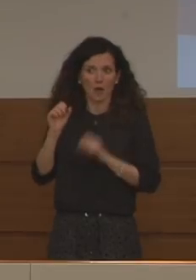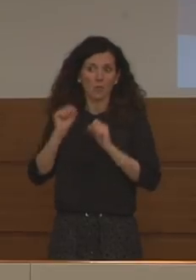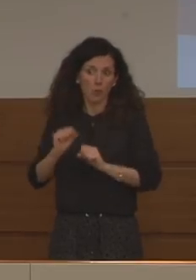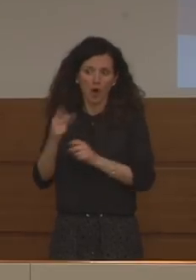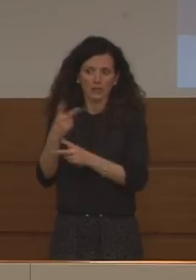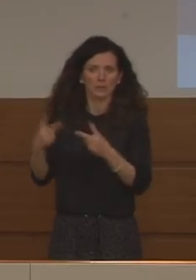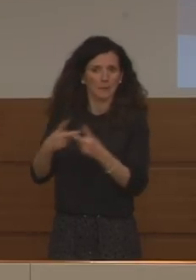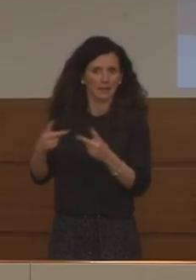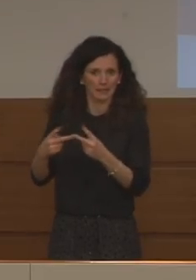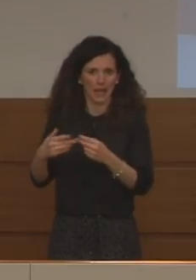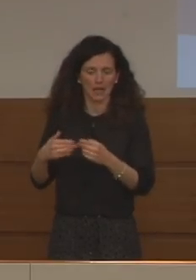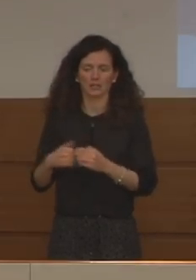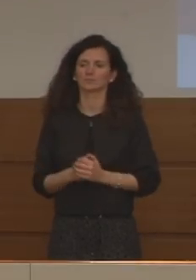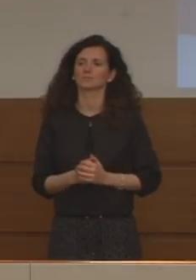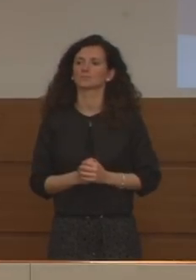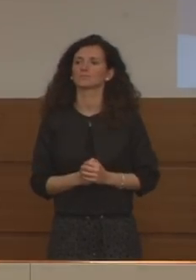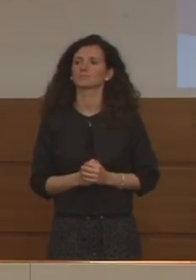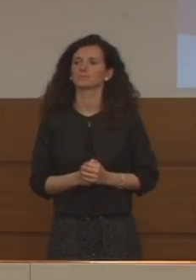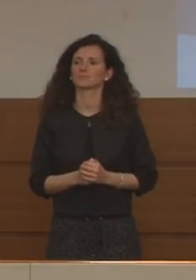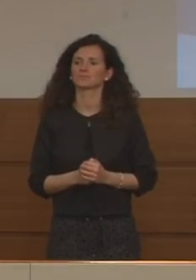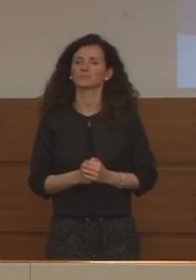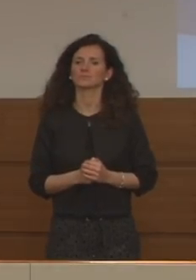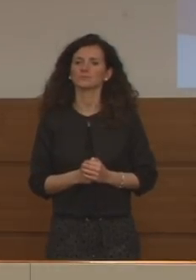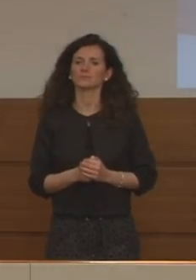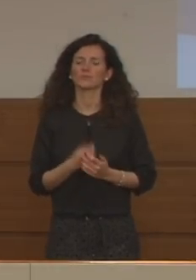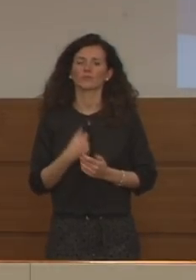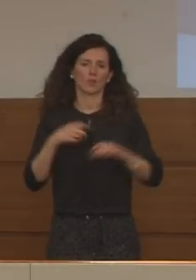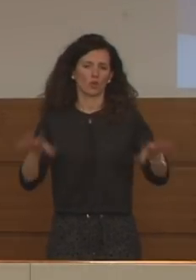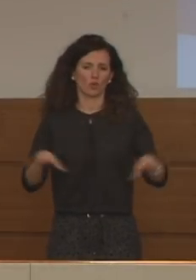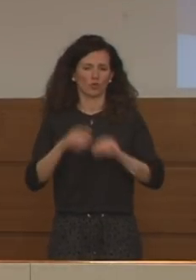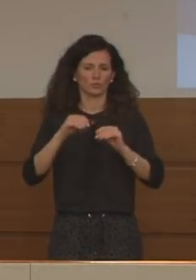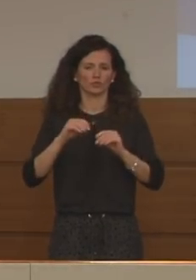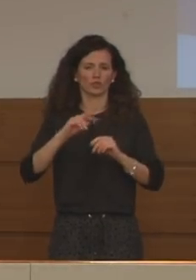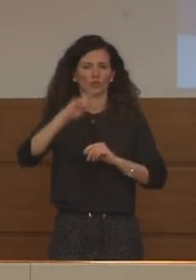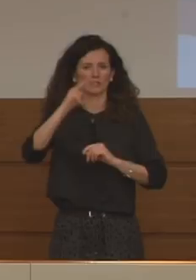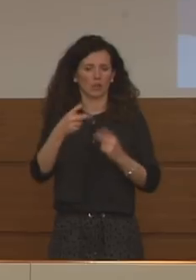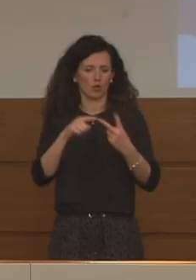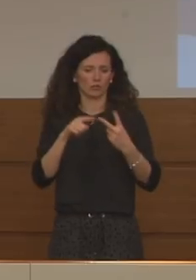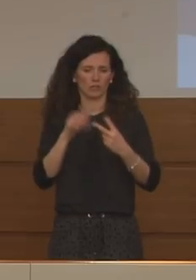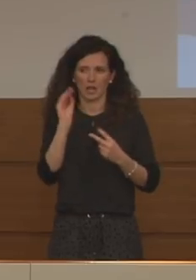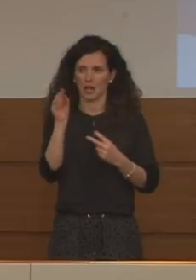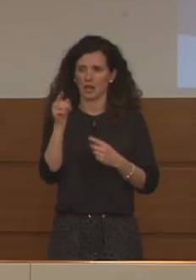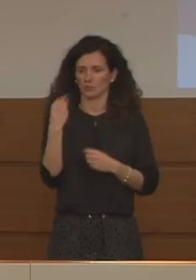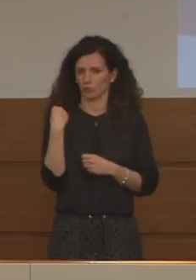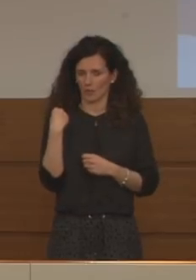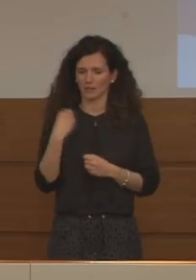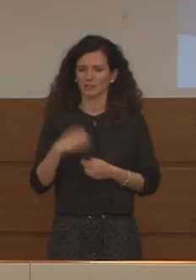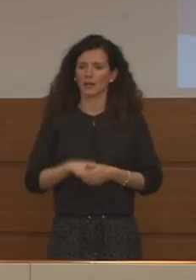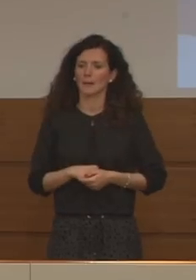Allora, parto dalla seconda domanda. Io credo che un'agenzia come la nostra